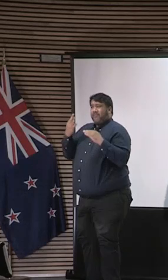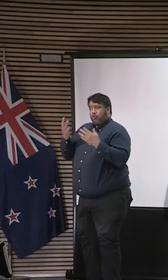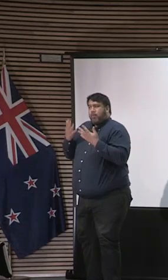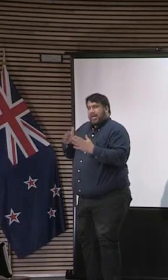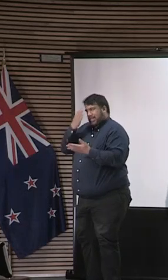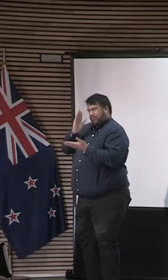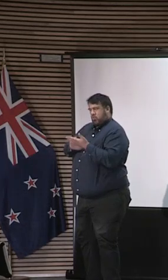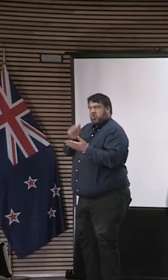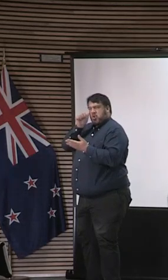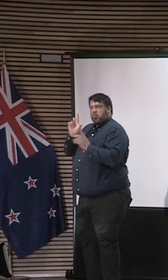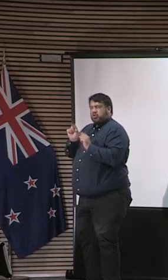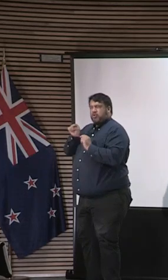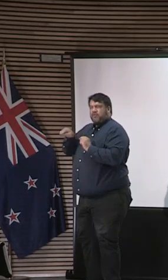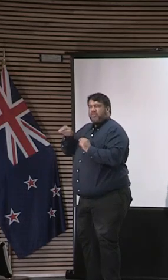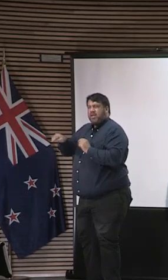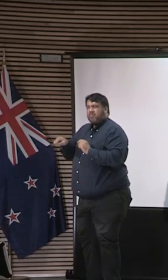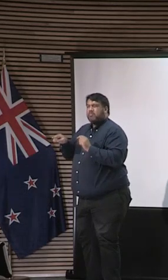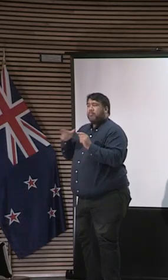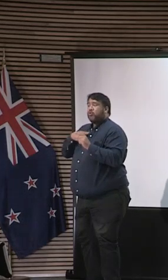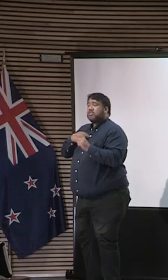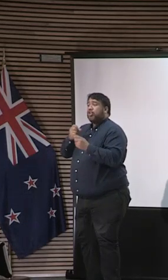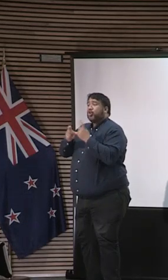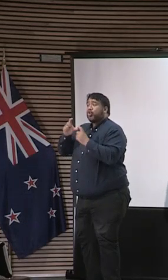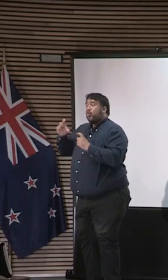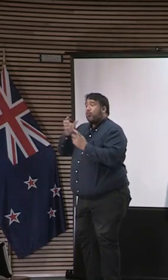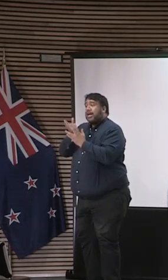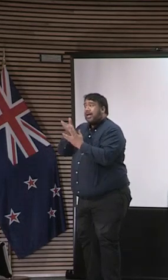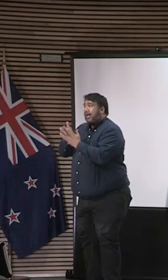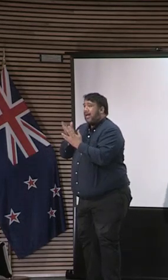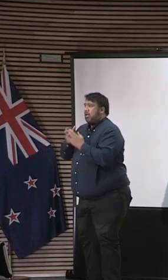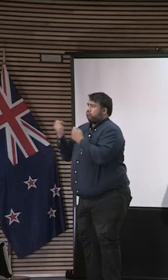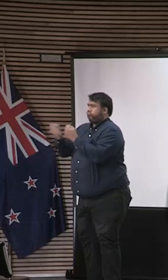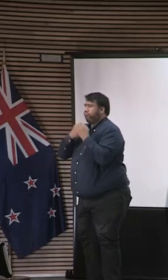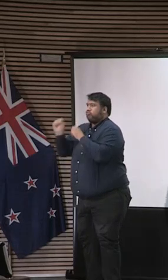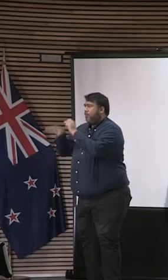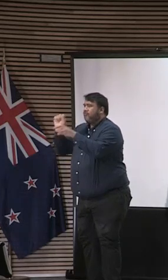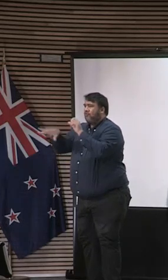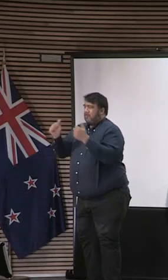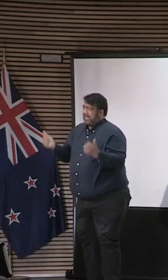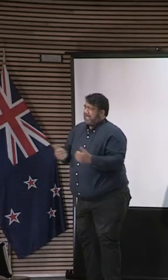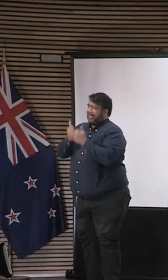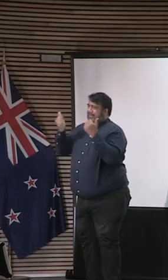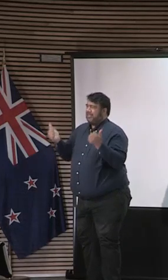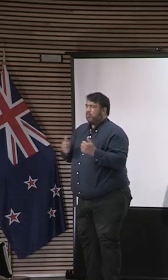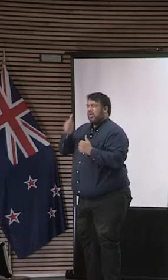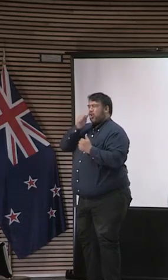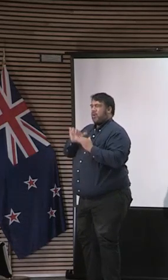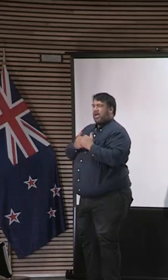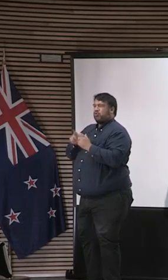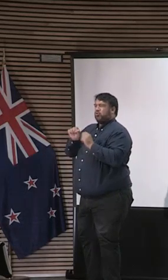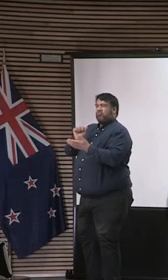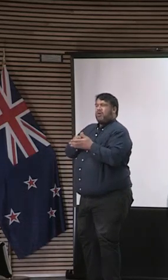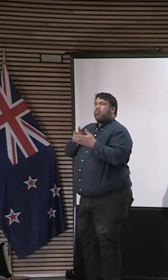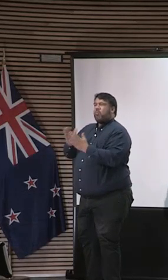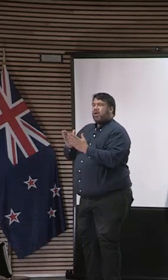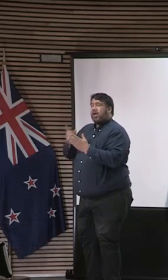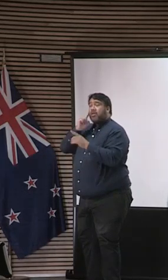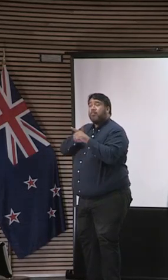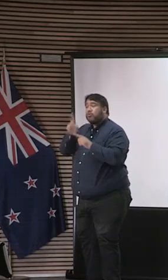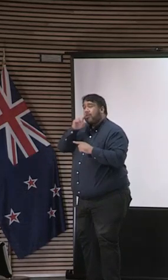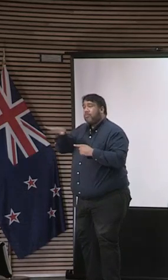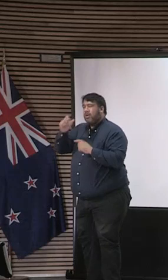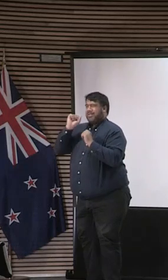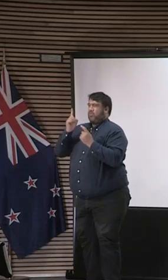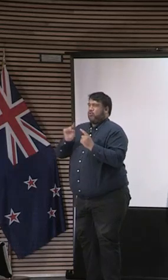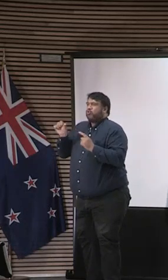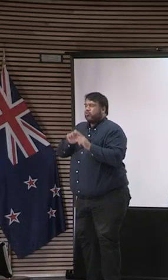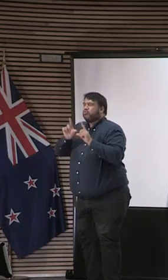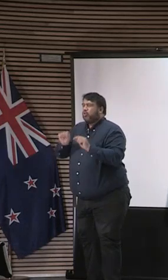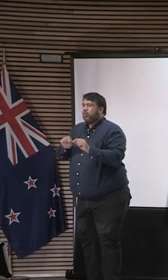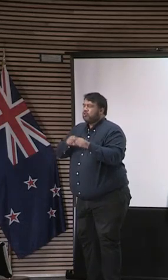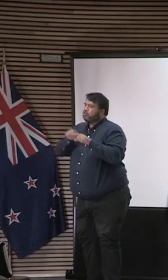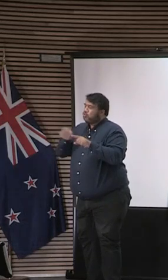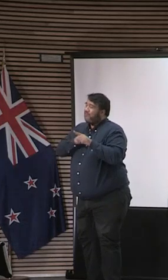ranei e mahi ana ratou, me